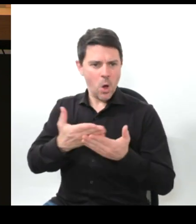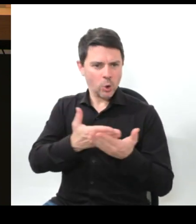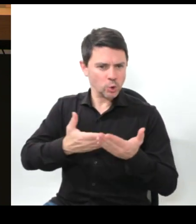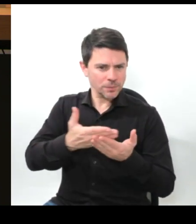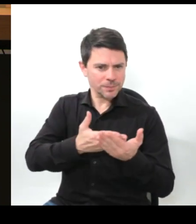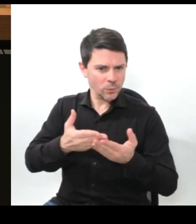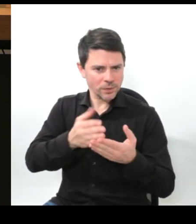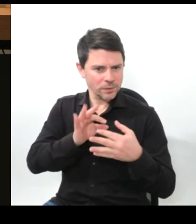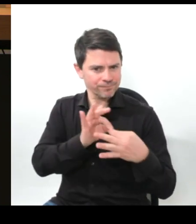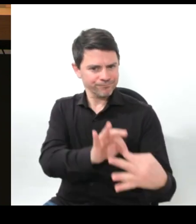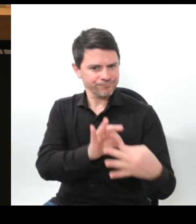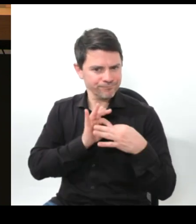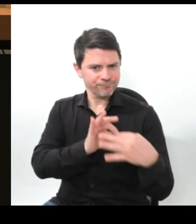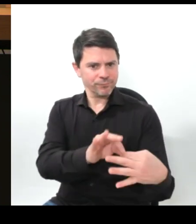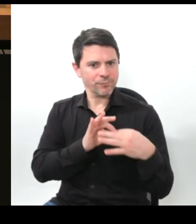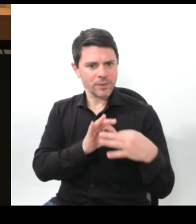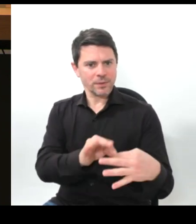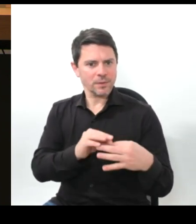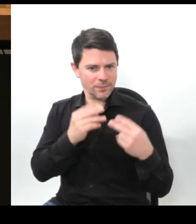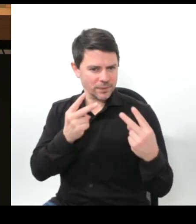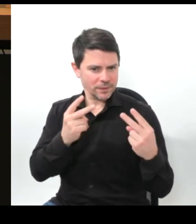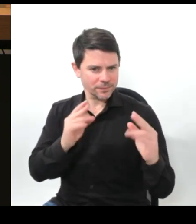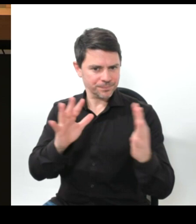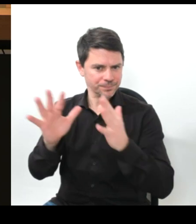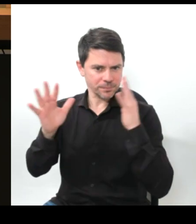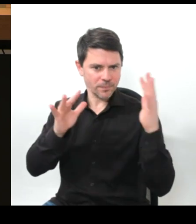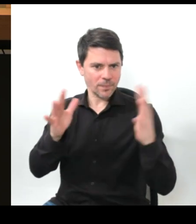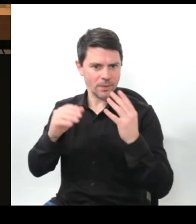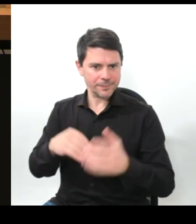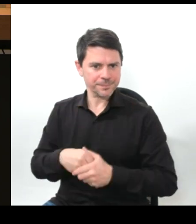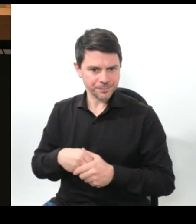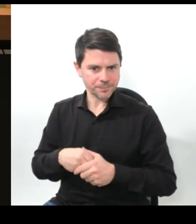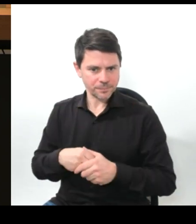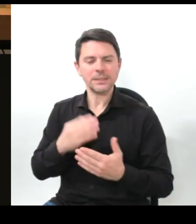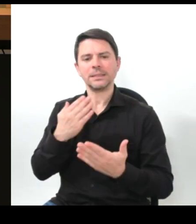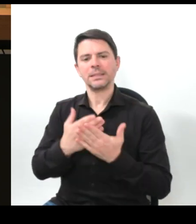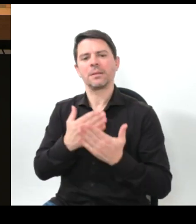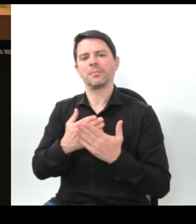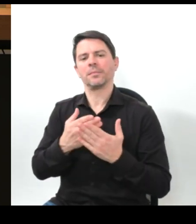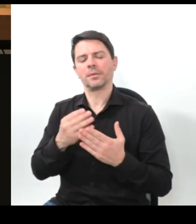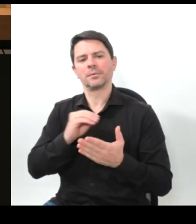Die Schuldenfreiheit ist seit dem Herbstsemester 2022 erfolgreich gestartet.